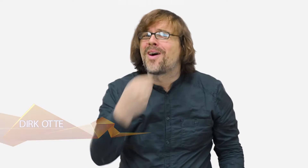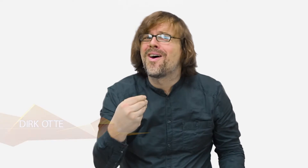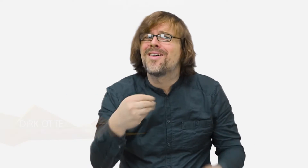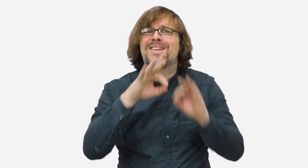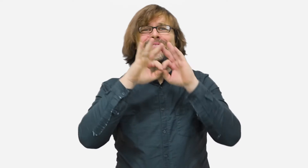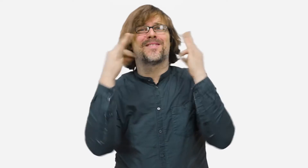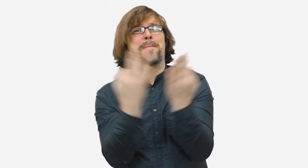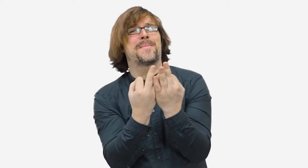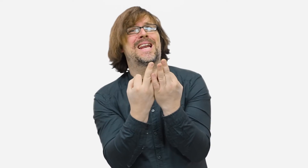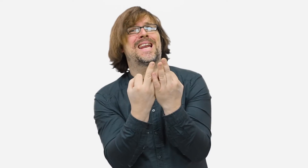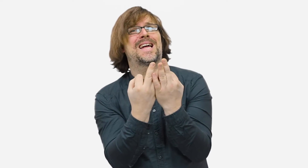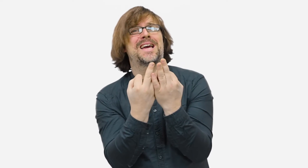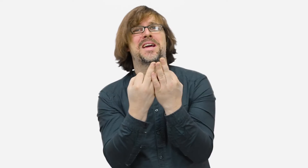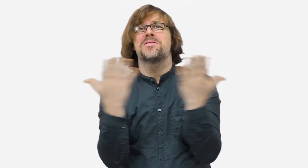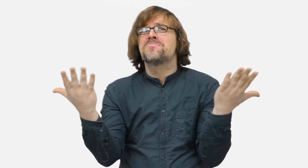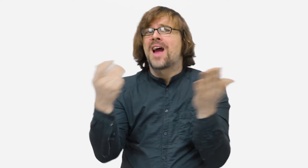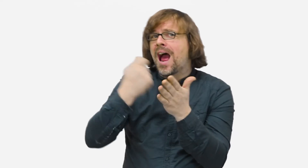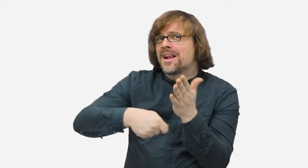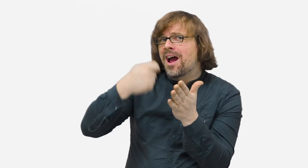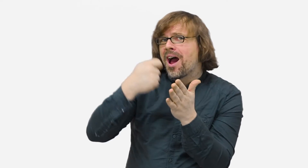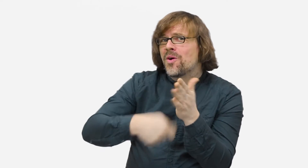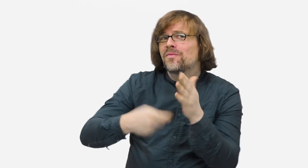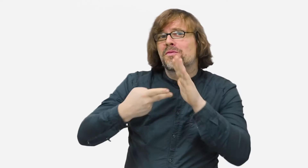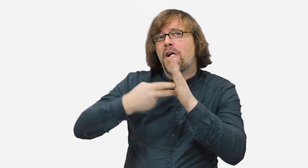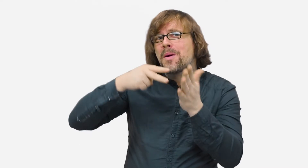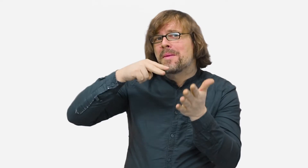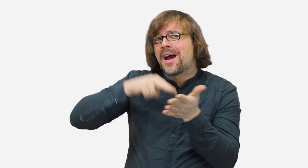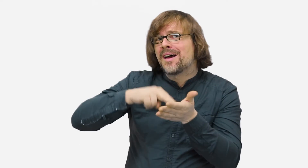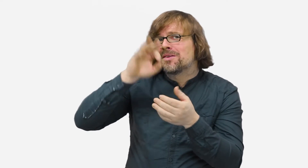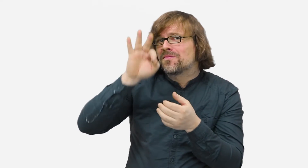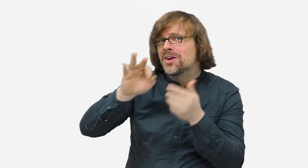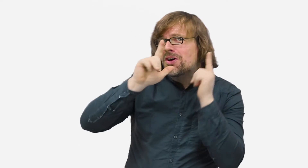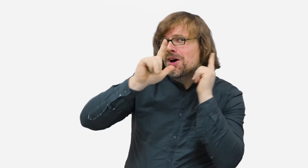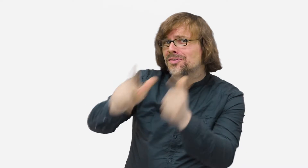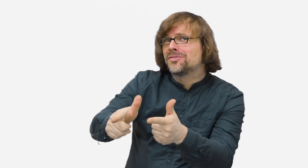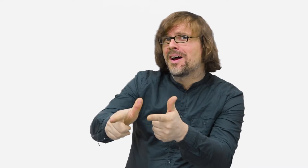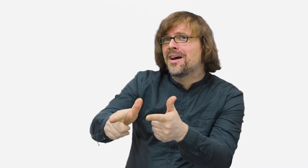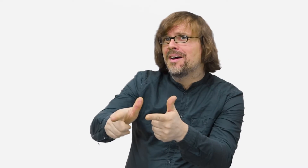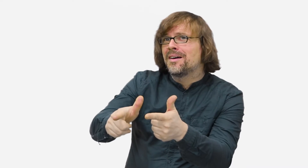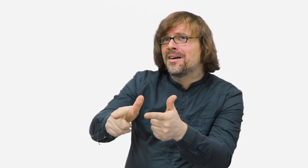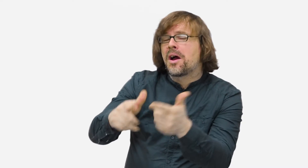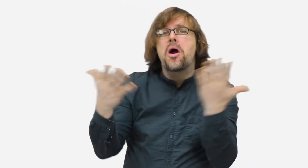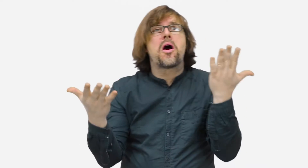Es stehen also schöne Familientage bevor, genauso wie Einkäufe, Geschenkvorbereitungen u.v.m.